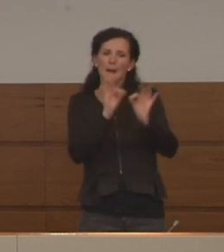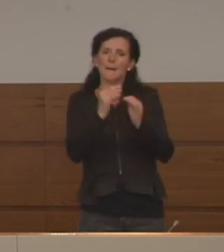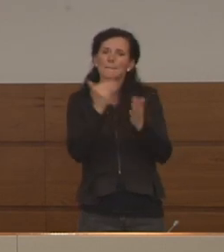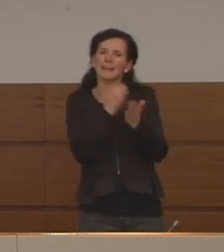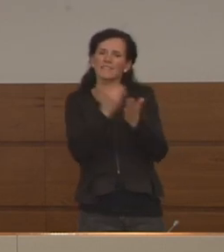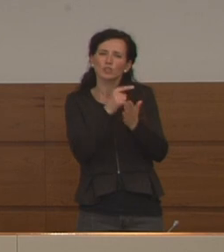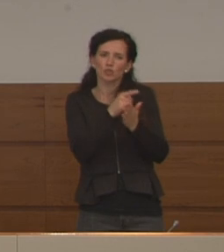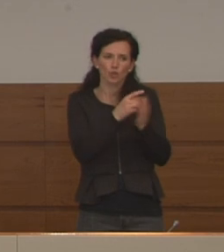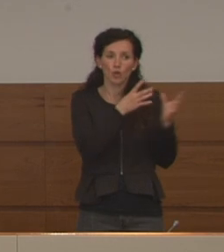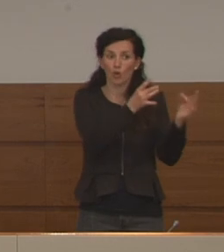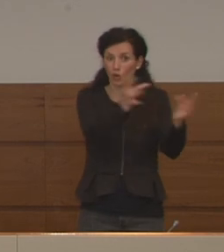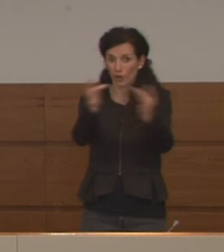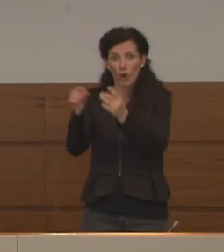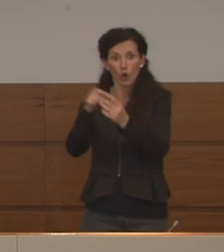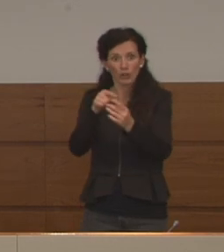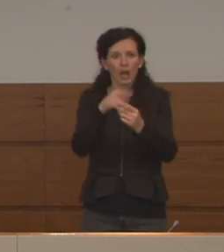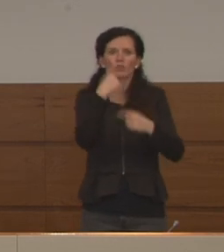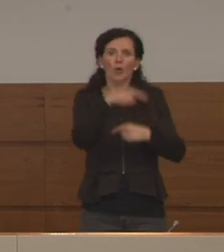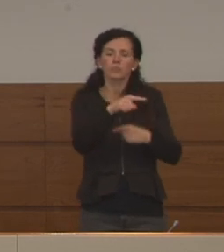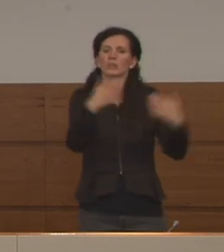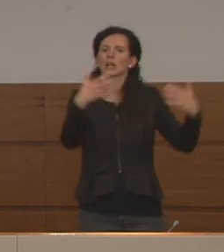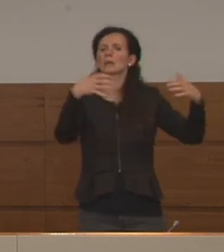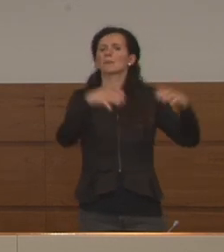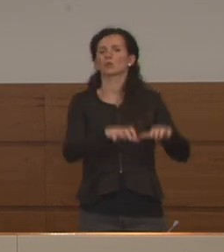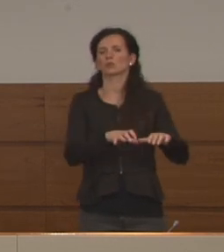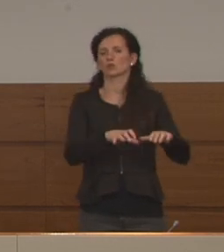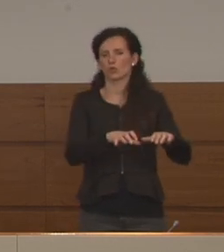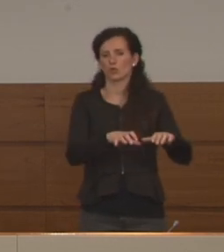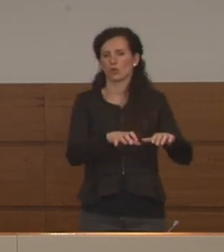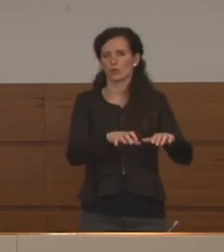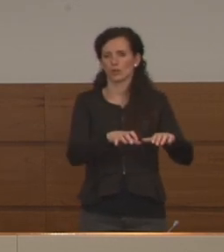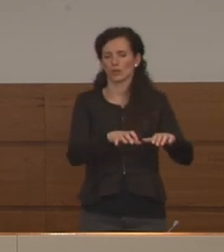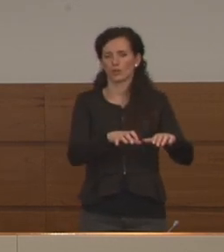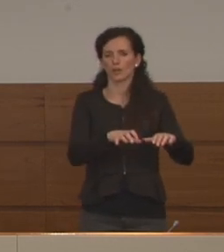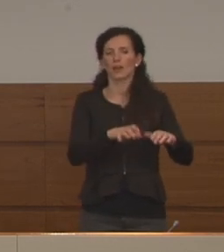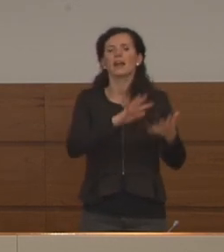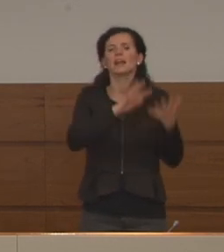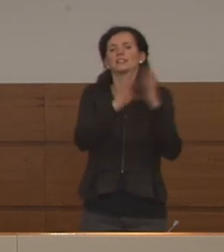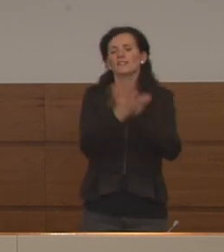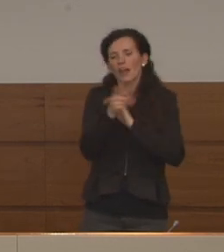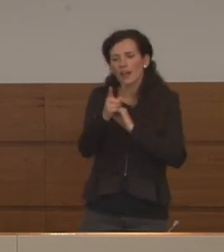paese è andata diminuendo a favore di una struttura curativa e di erogazione